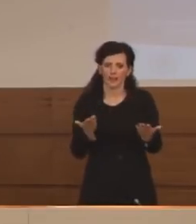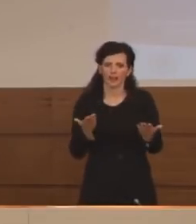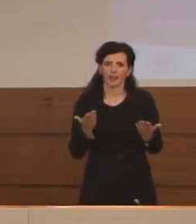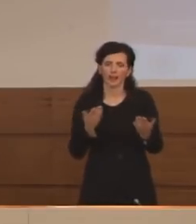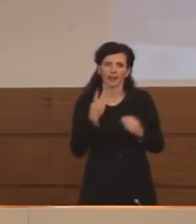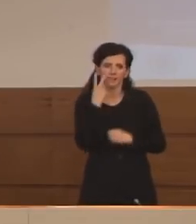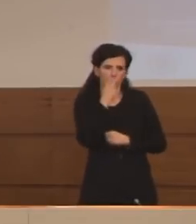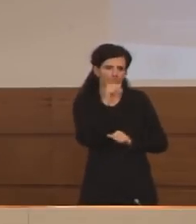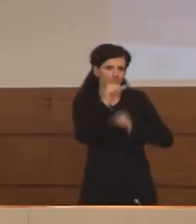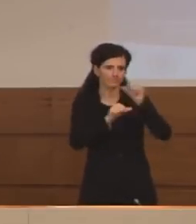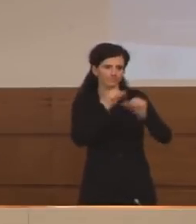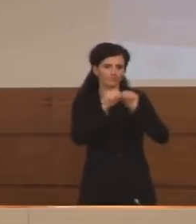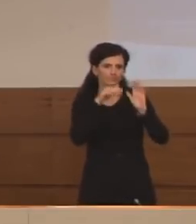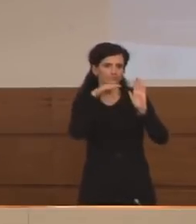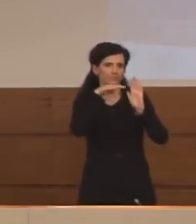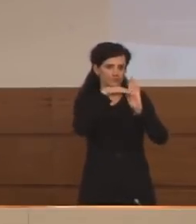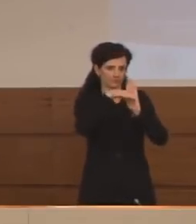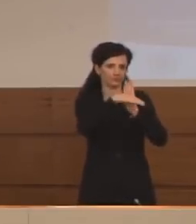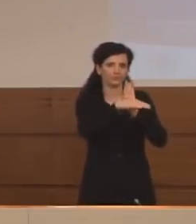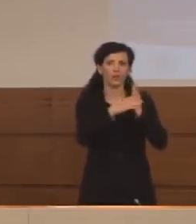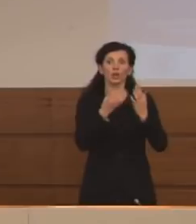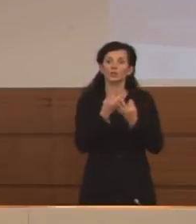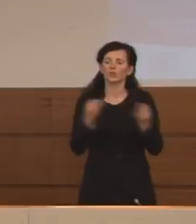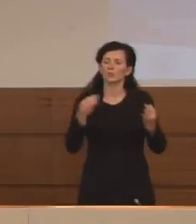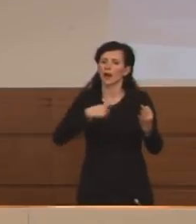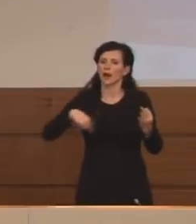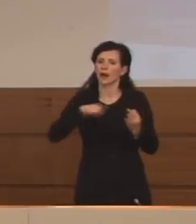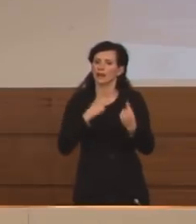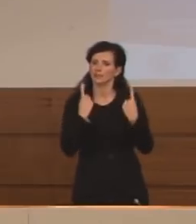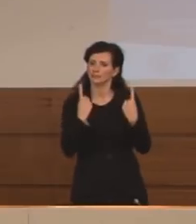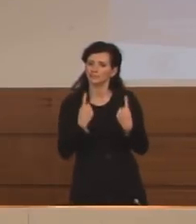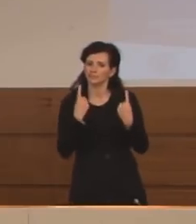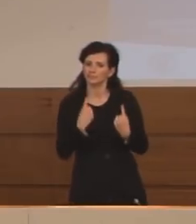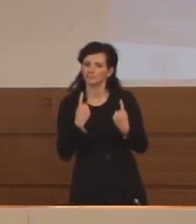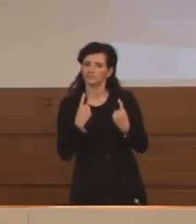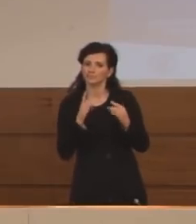Naturalemente bisogna essere molto cauti. E bisogna sempre tenere amente il fatto